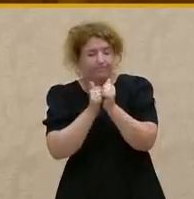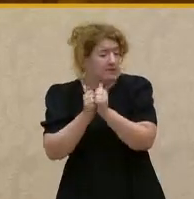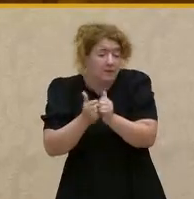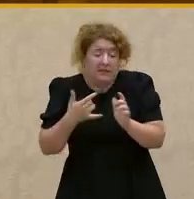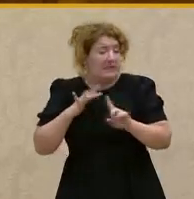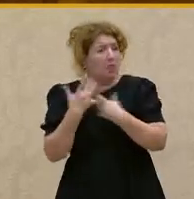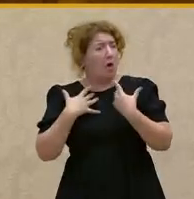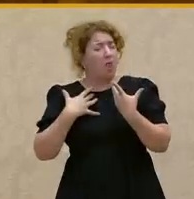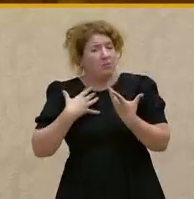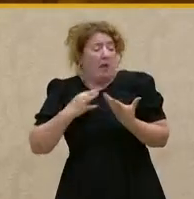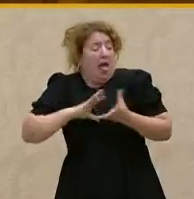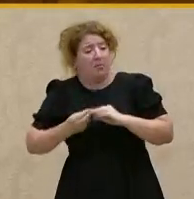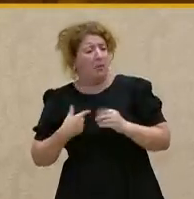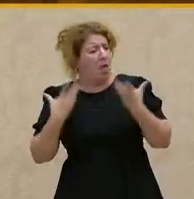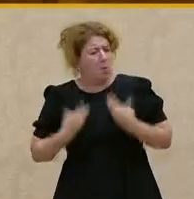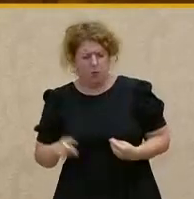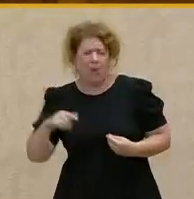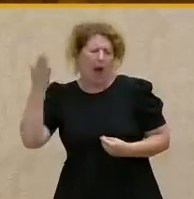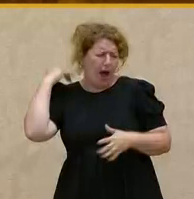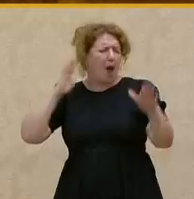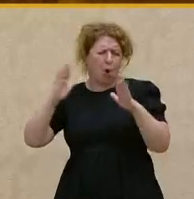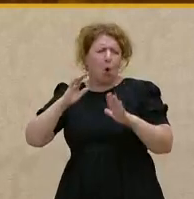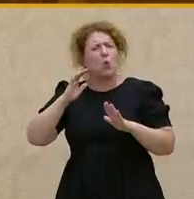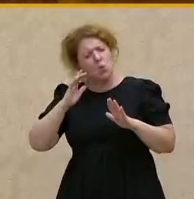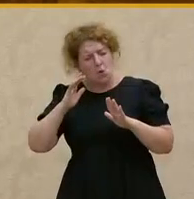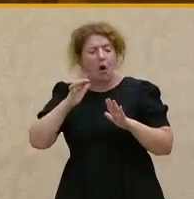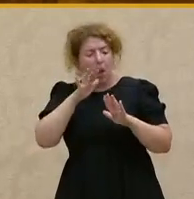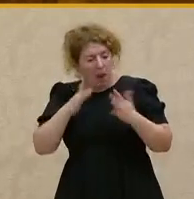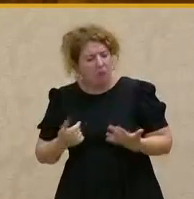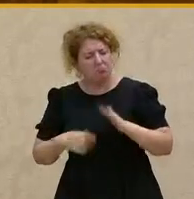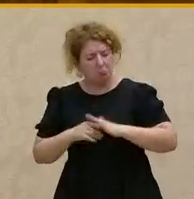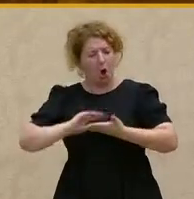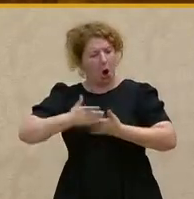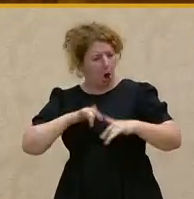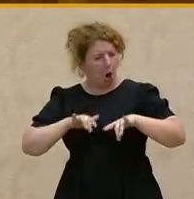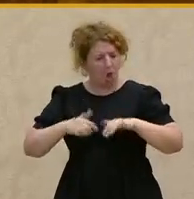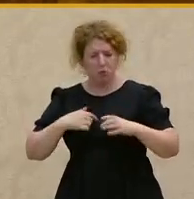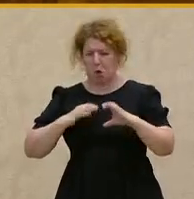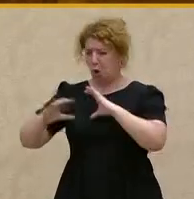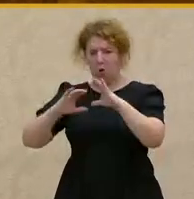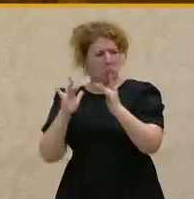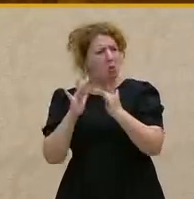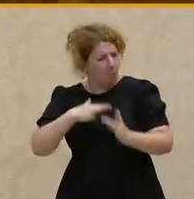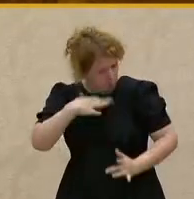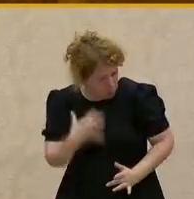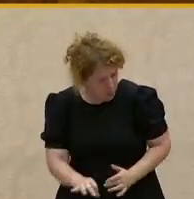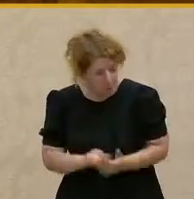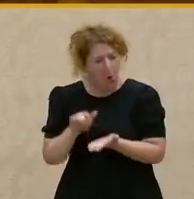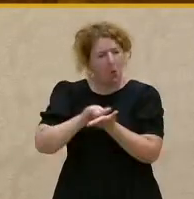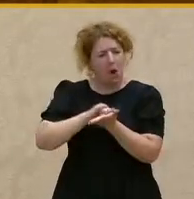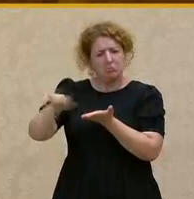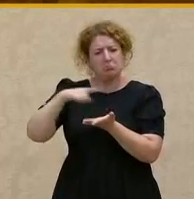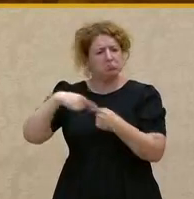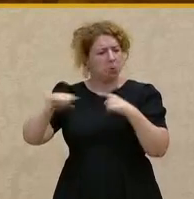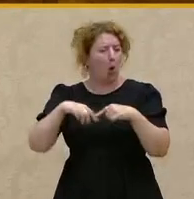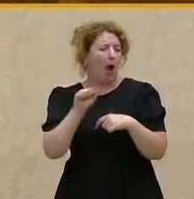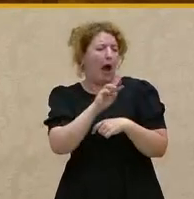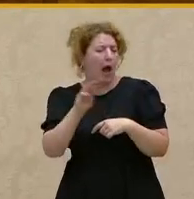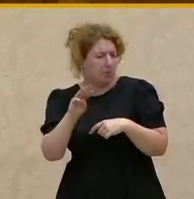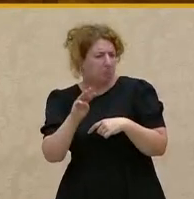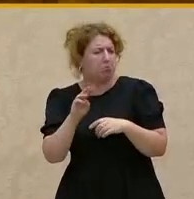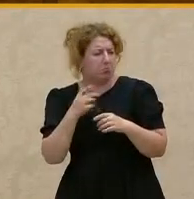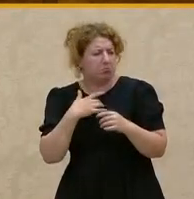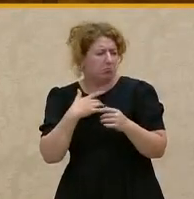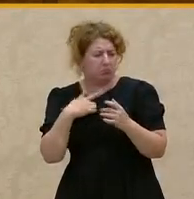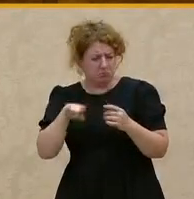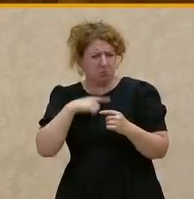me deprimo. Antes sí. Sigo con el ordenador, con el WhatsApp, me comunico, esto me permite